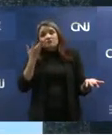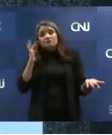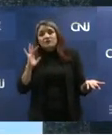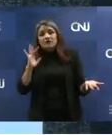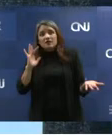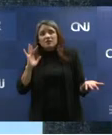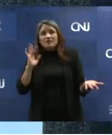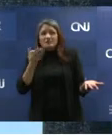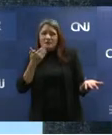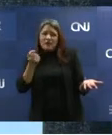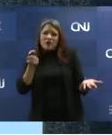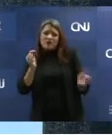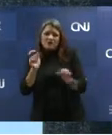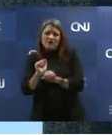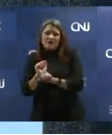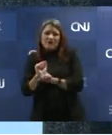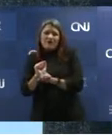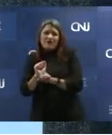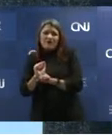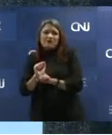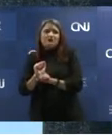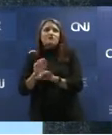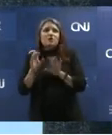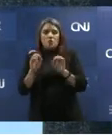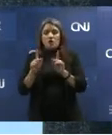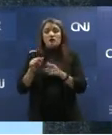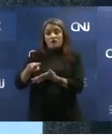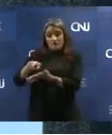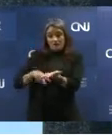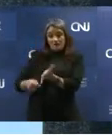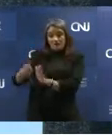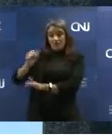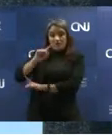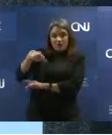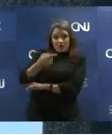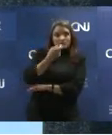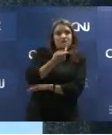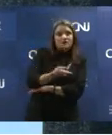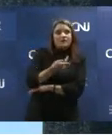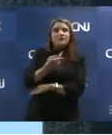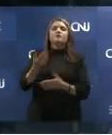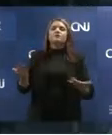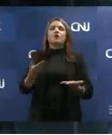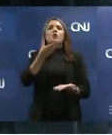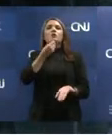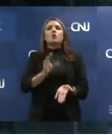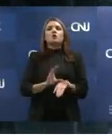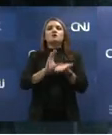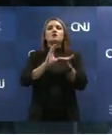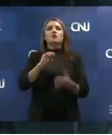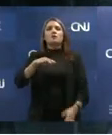depois da visto, usando a palavra. Está com a palavra o conselheiro Márcio Freitas. Seu presidente é... o caso